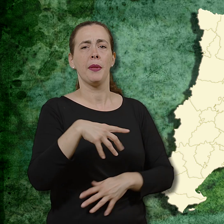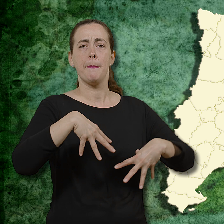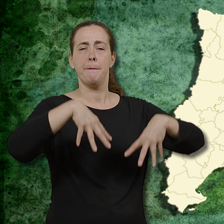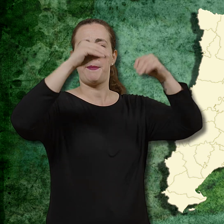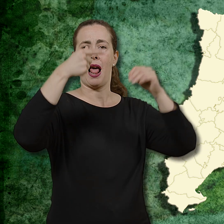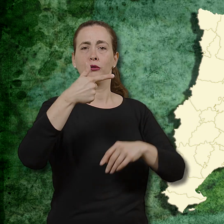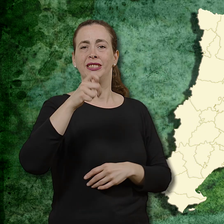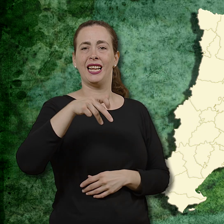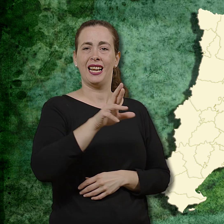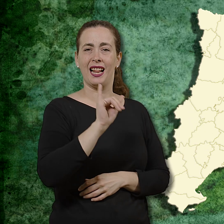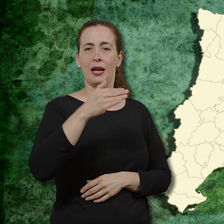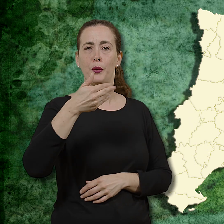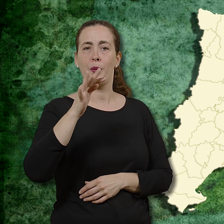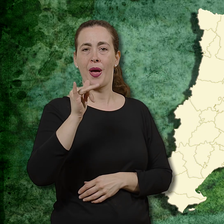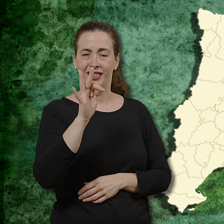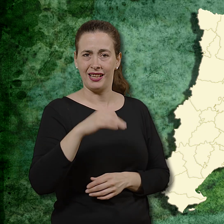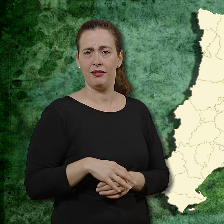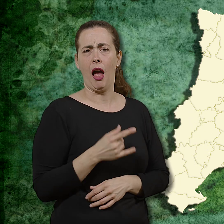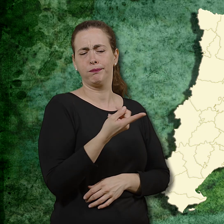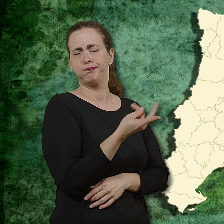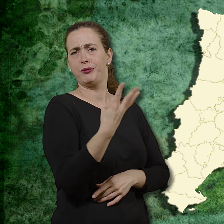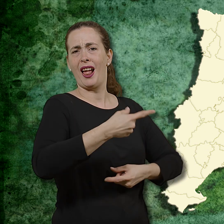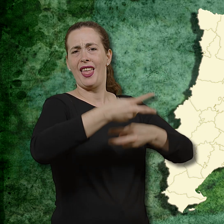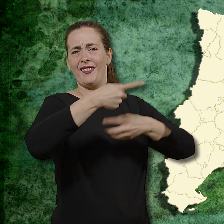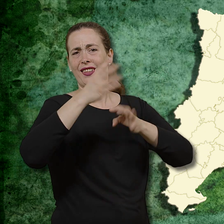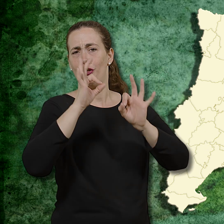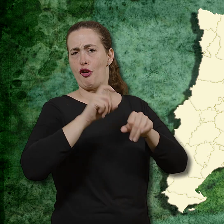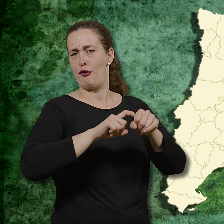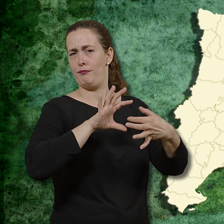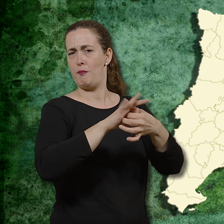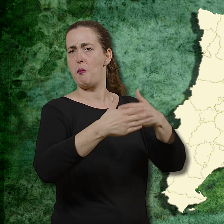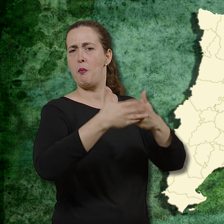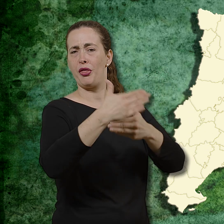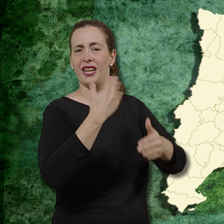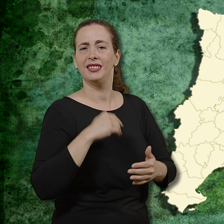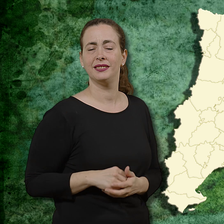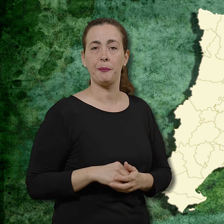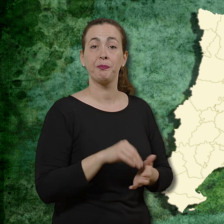el Palau Gener i Batet i diversos edificis modernistes.